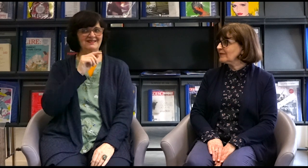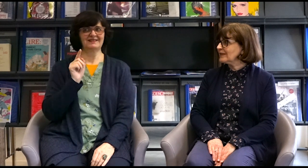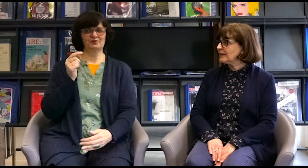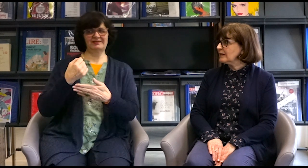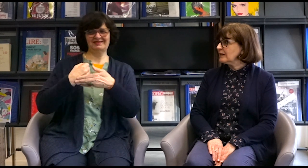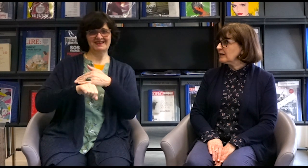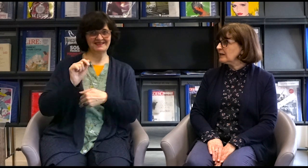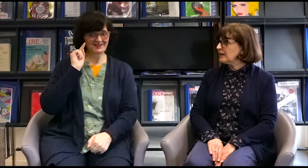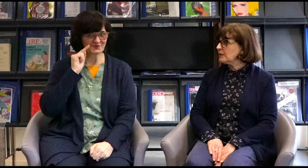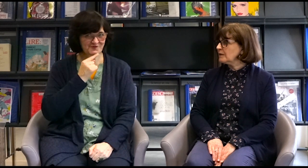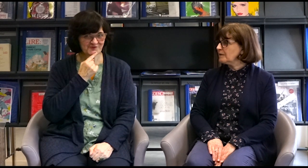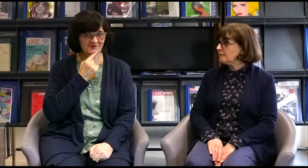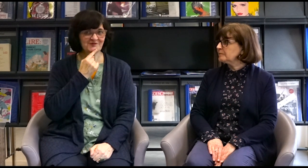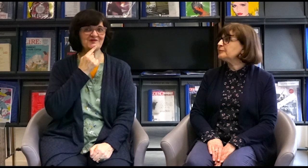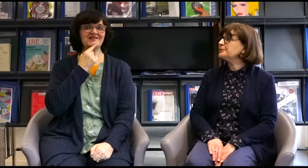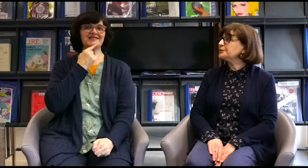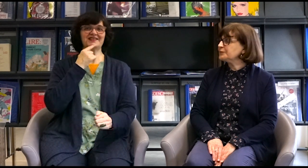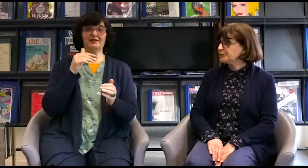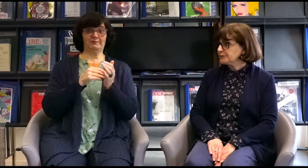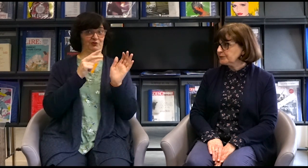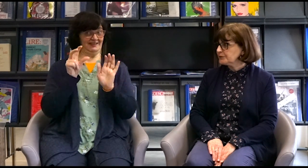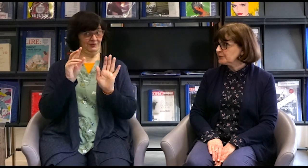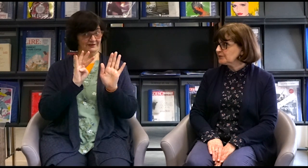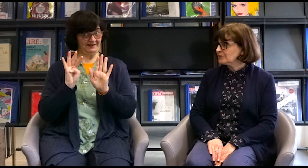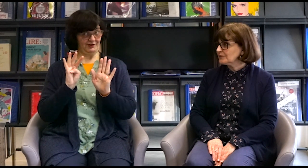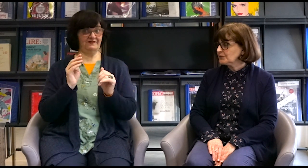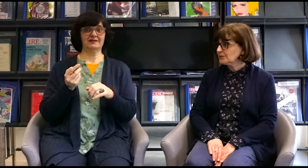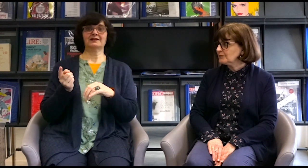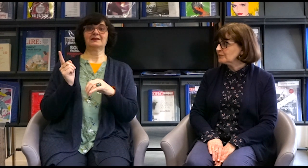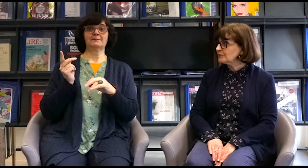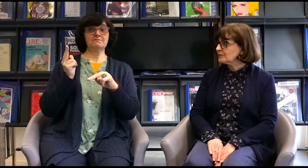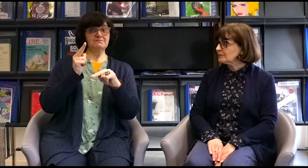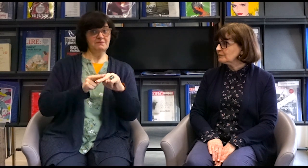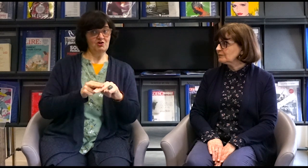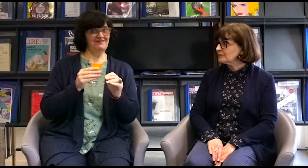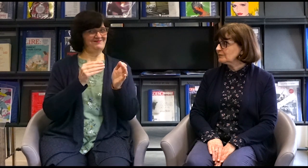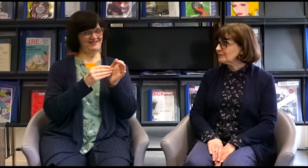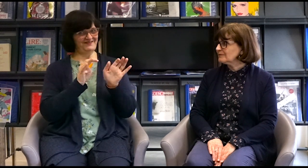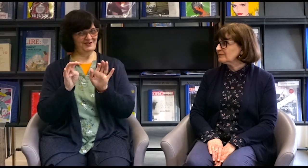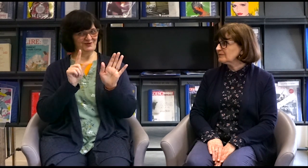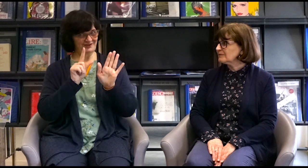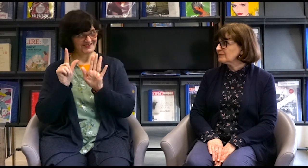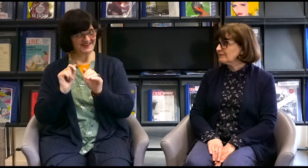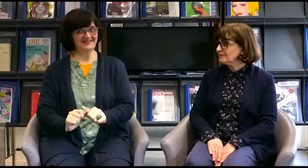né sourd en 1899 et mort en 1977.